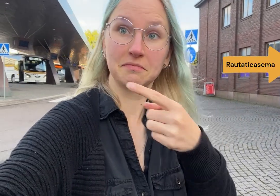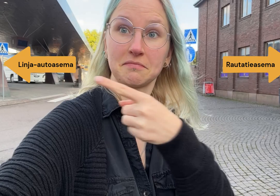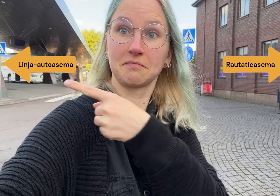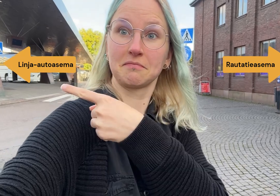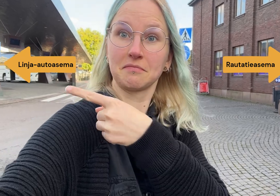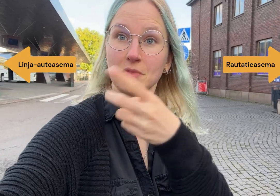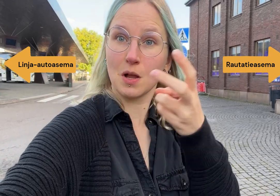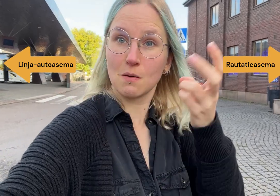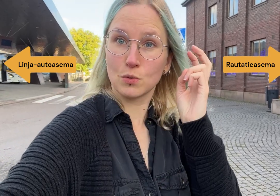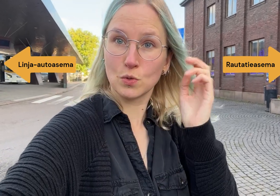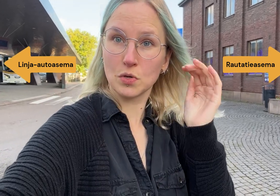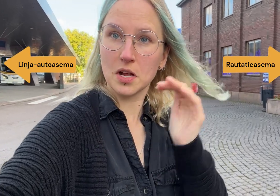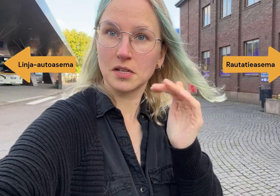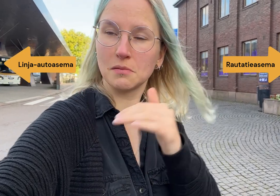ja tuolla bussiasema.